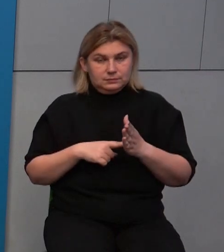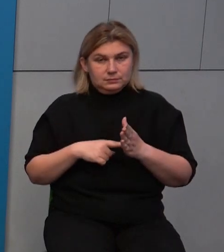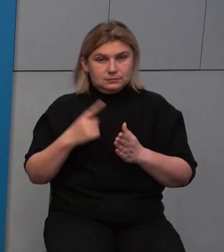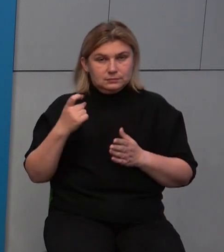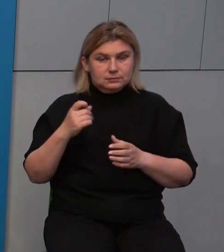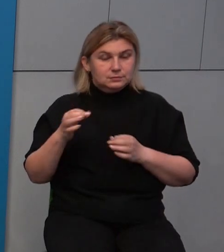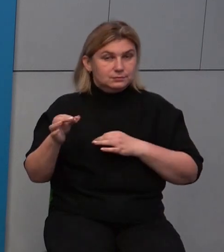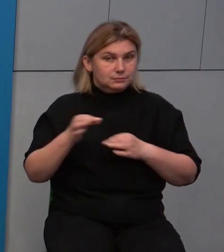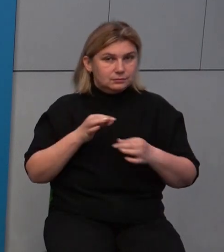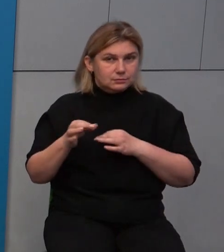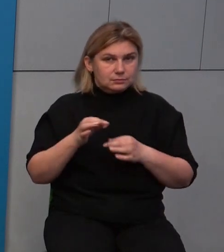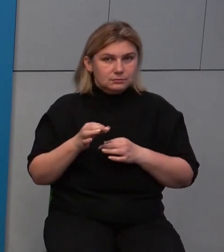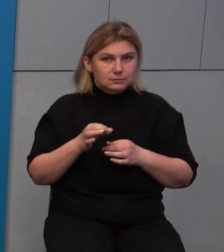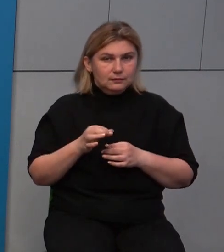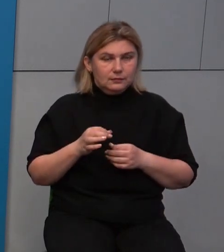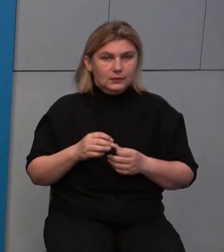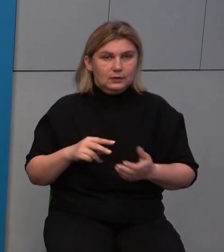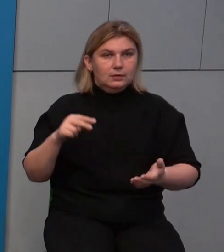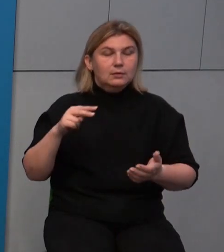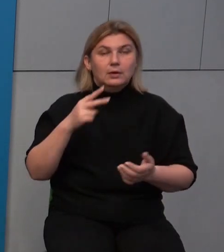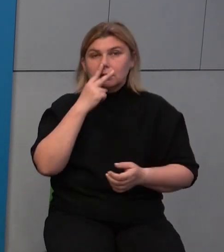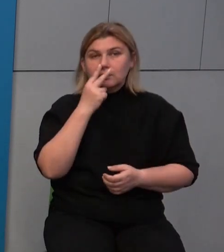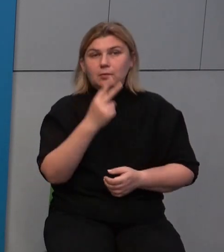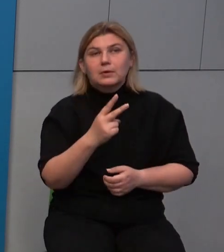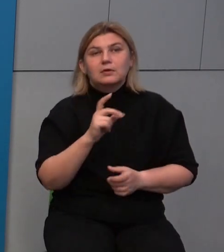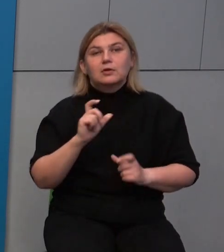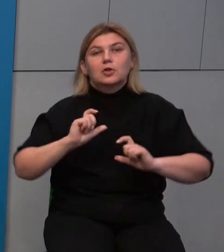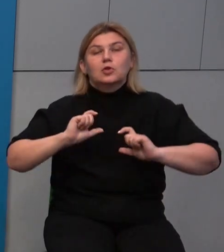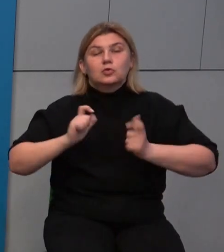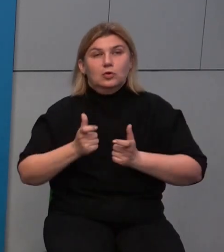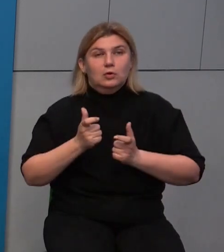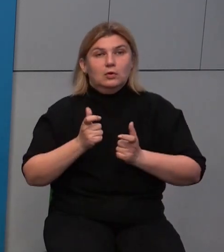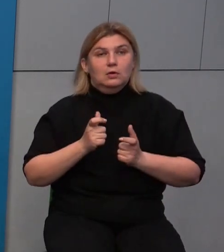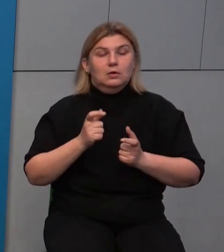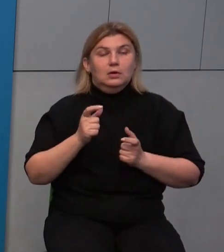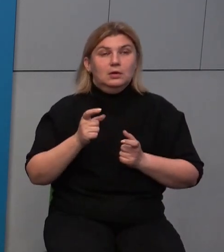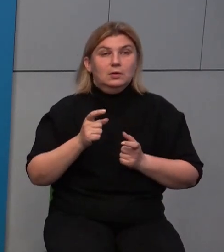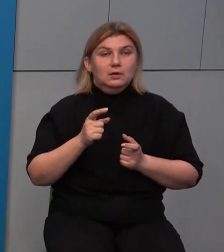żebyśmy faktycznie stanęli przed tym, co się wydarzyło i opłakali to, jak pani mówi.